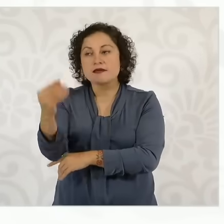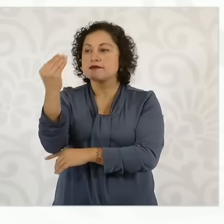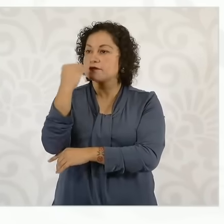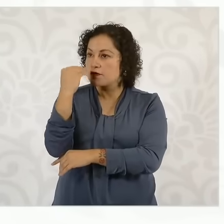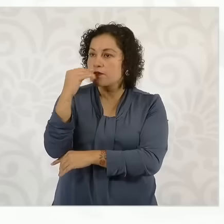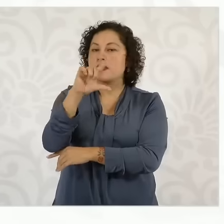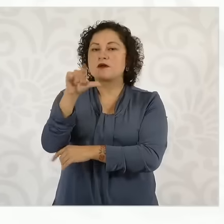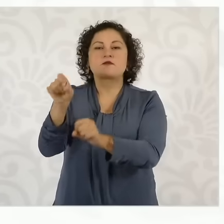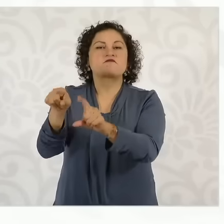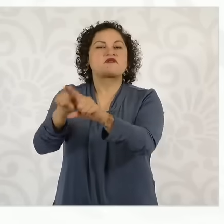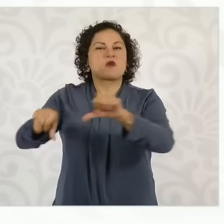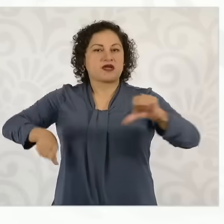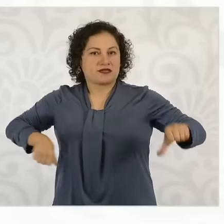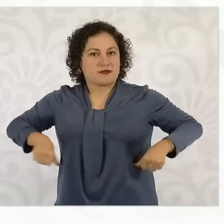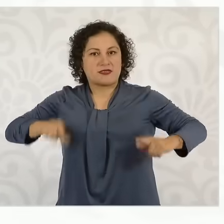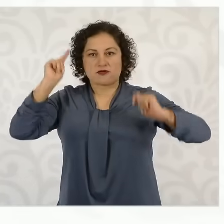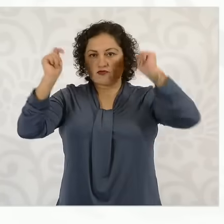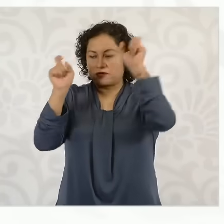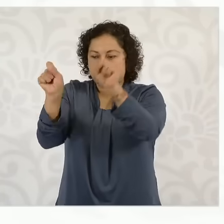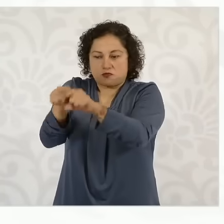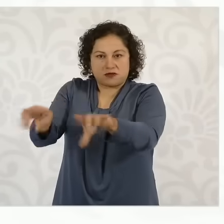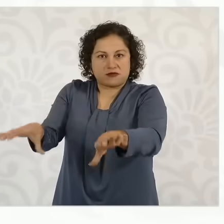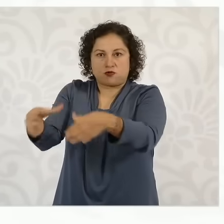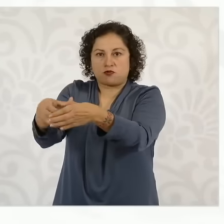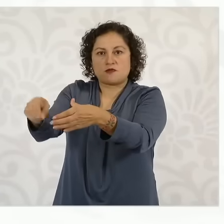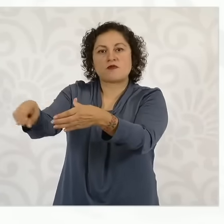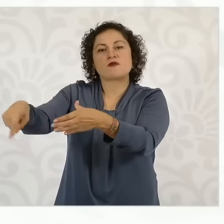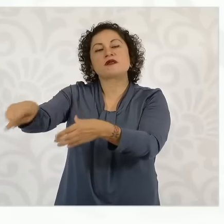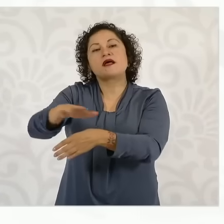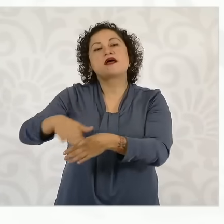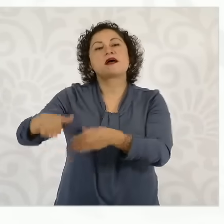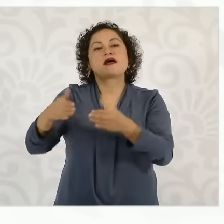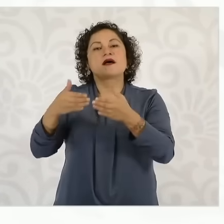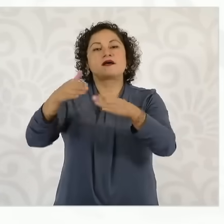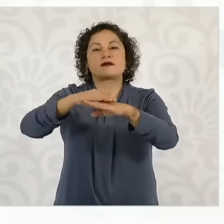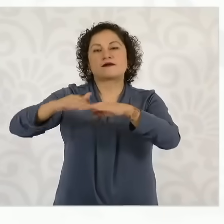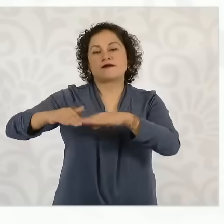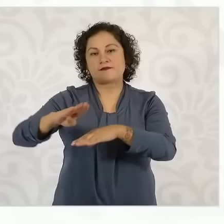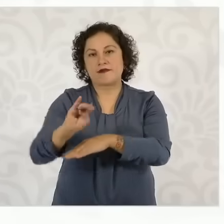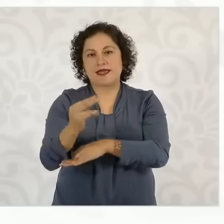turística con el turismo comunitario en la bahía en el Malecón de Chetumal y finalmente regresan